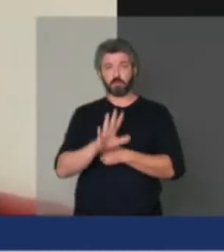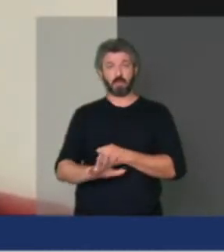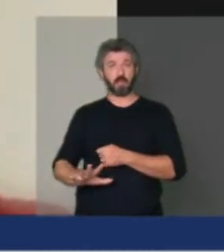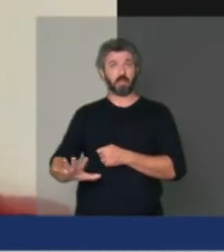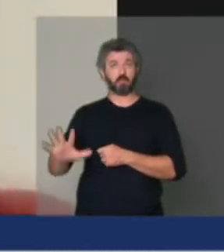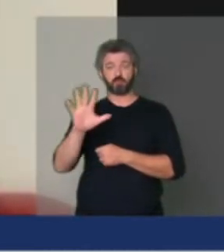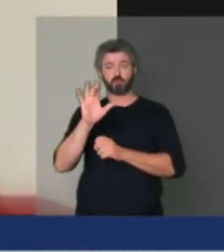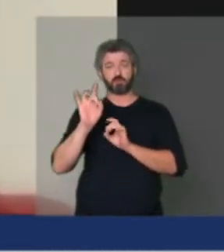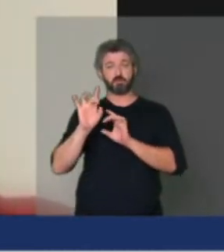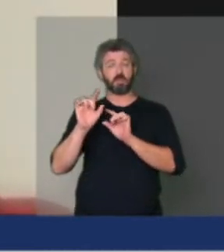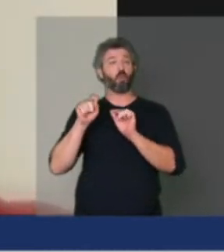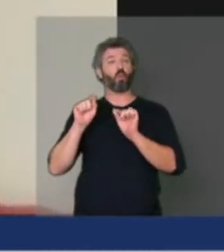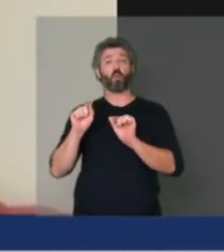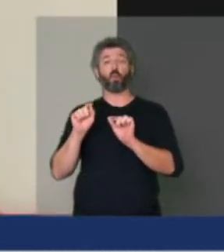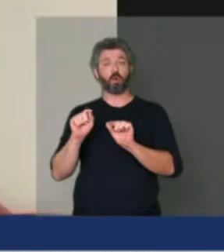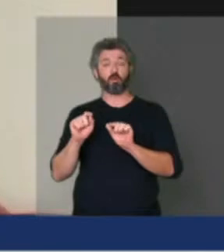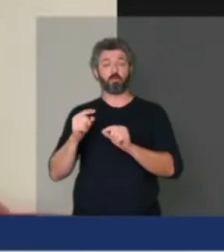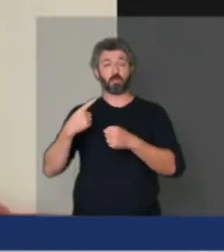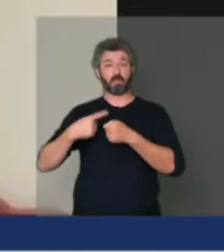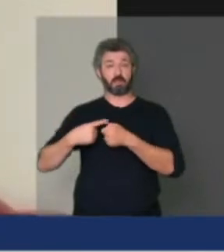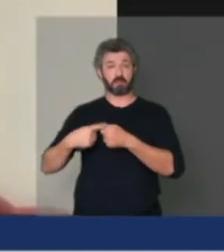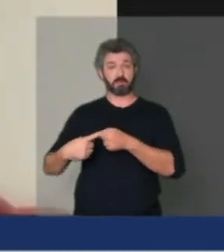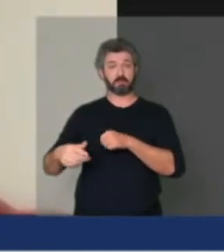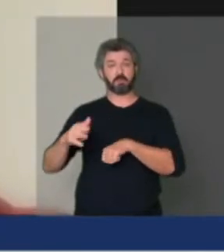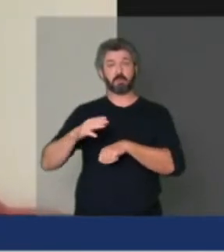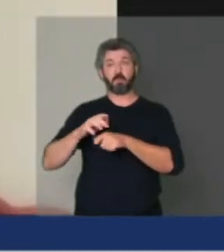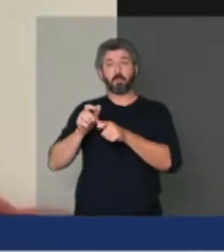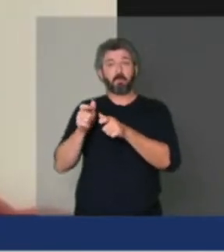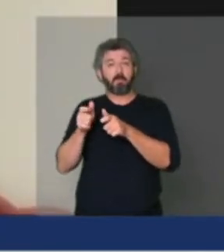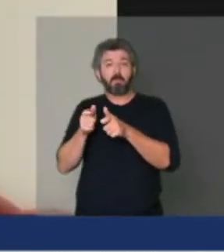MUNICÍPIOS DO BRASIL EM ESPECIAL DOS MUNICÍPIOS MAIS PEQUENOS, DO SEMIÁRIDO, DO NORDESTE E DE TODOS OS